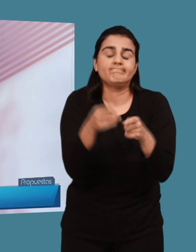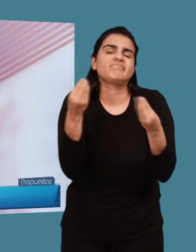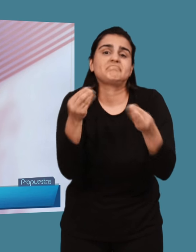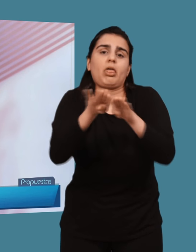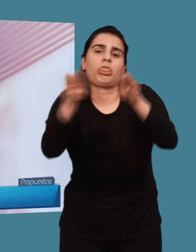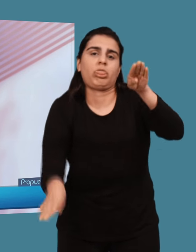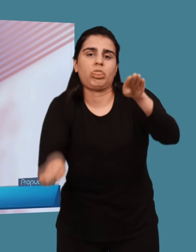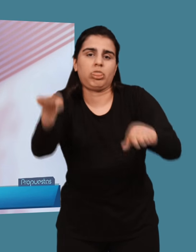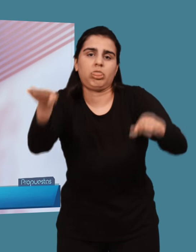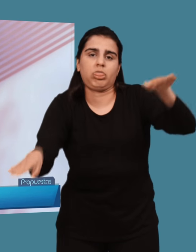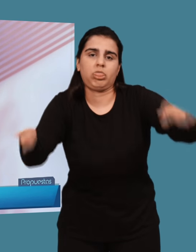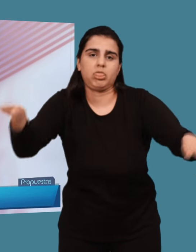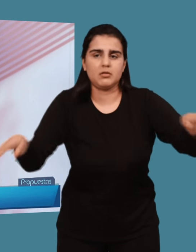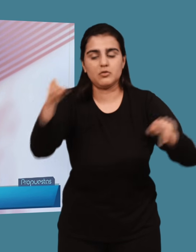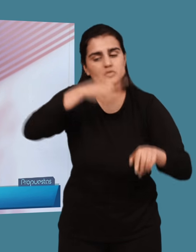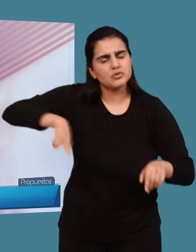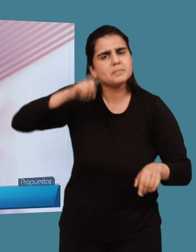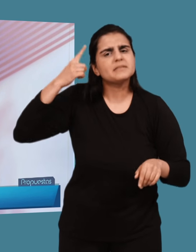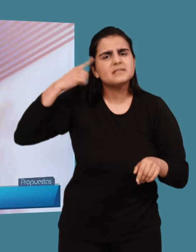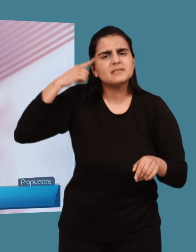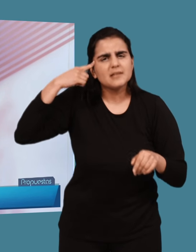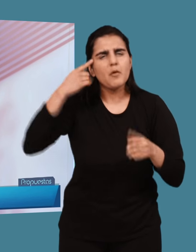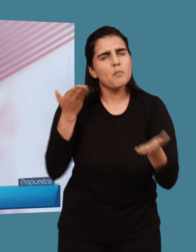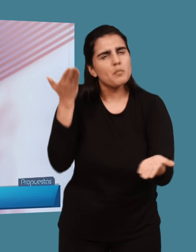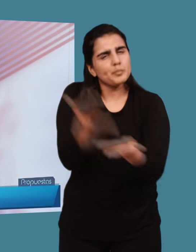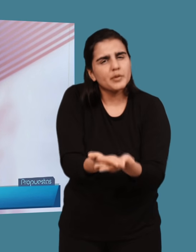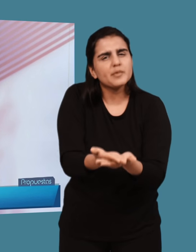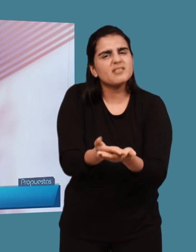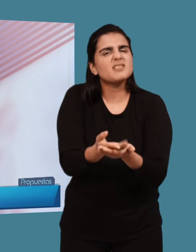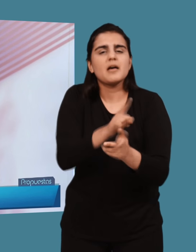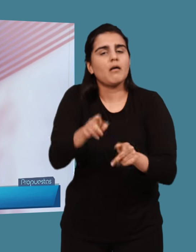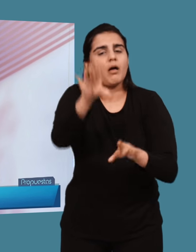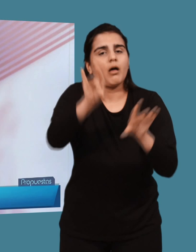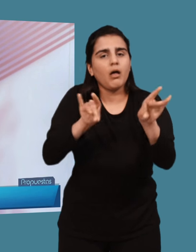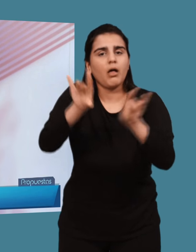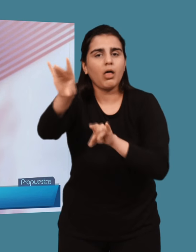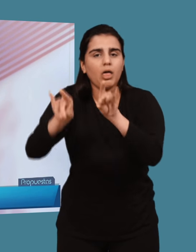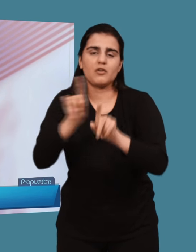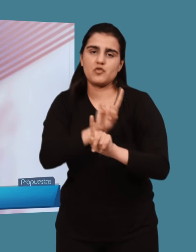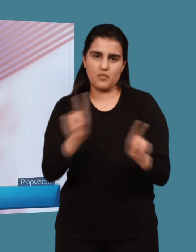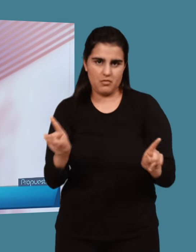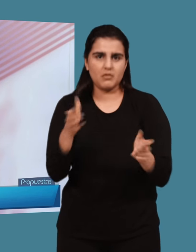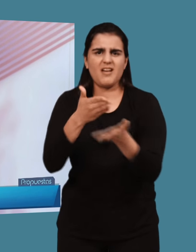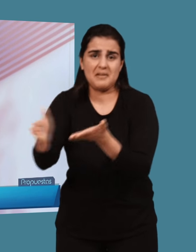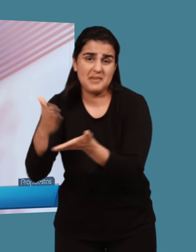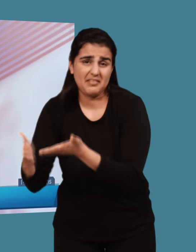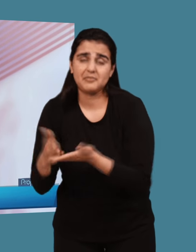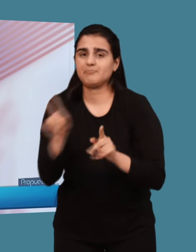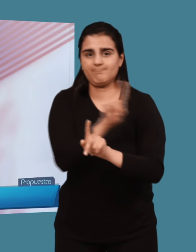consolida la desigualdad. Nosotros estamos pensando en una propuesta que no es selectiva, no es eliminatoria,